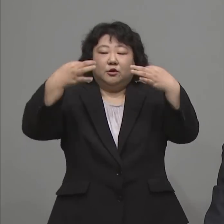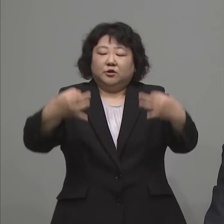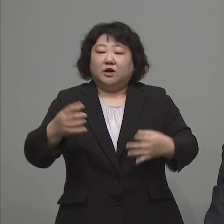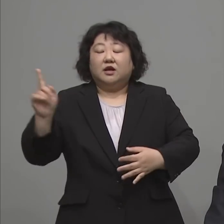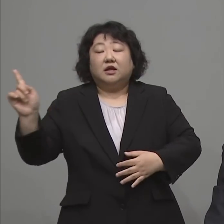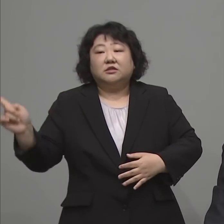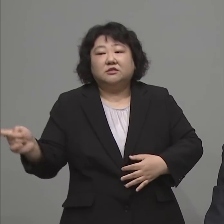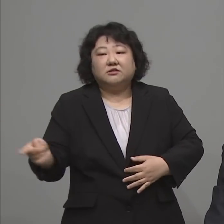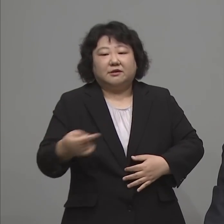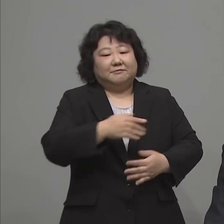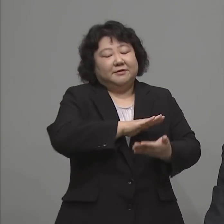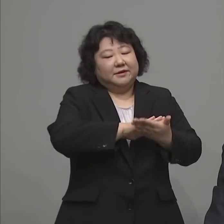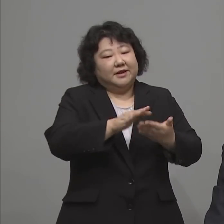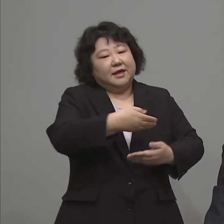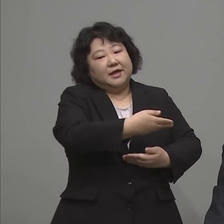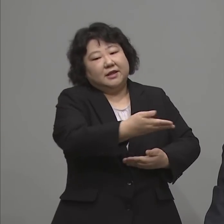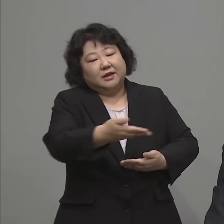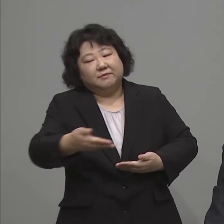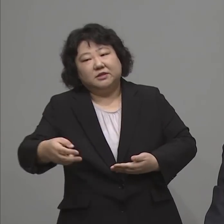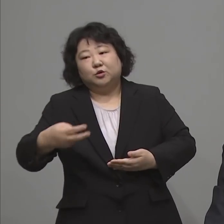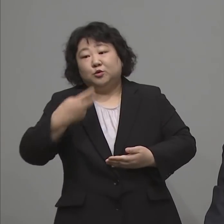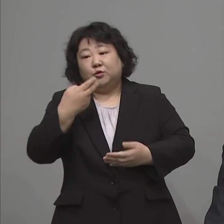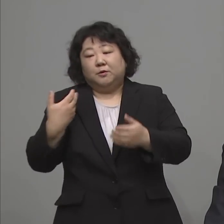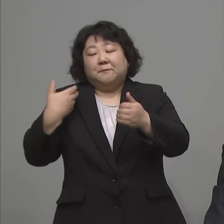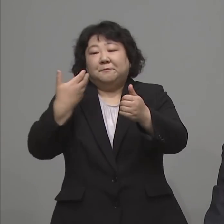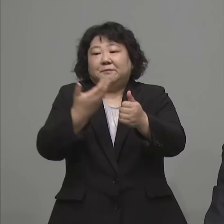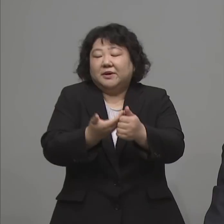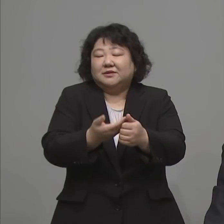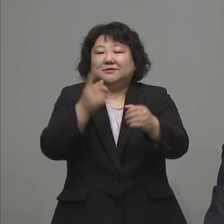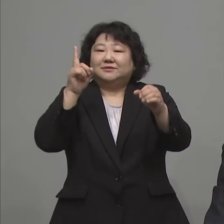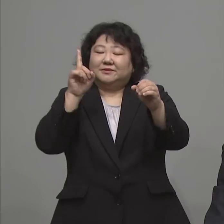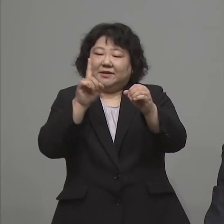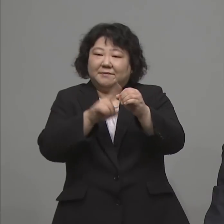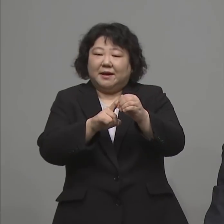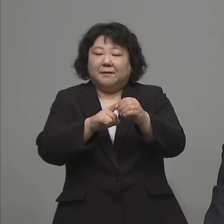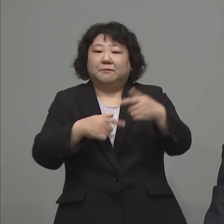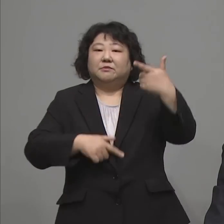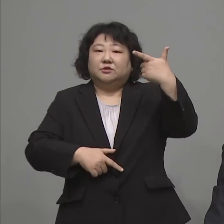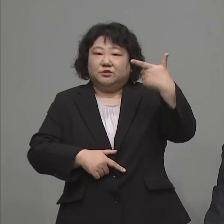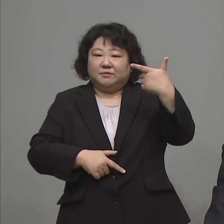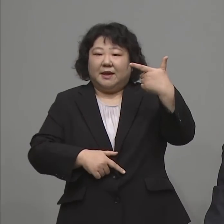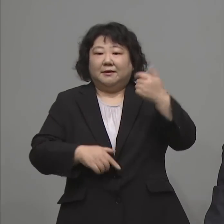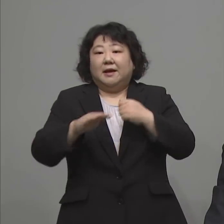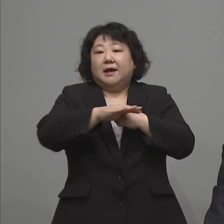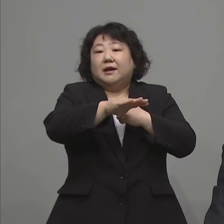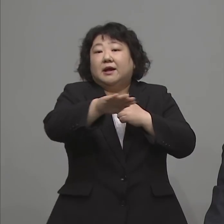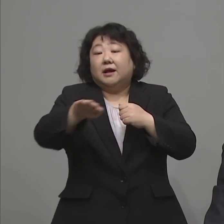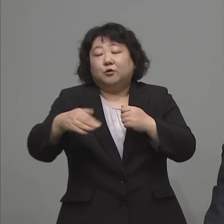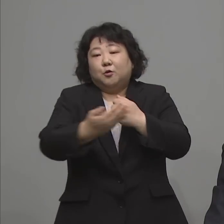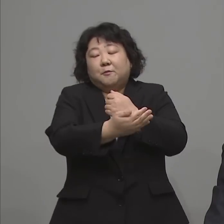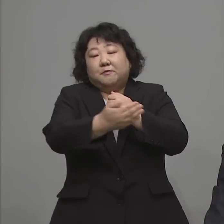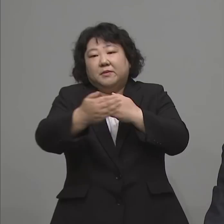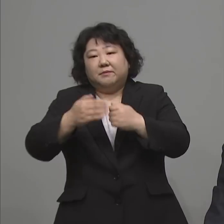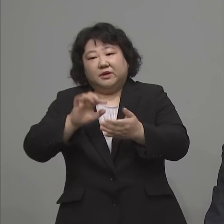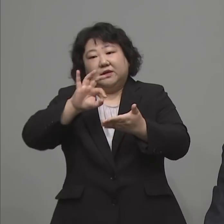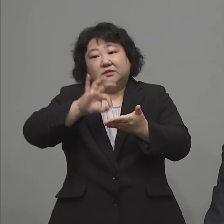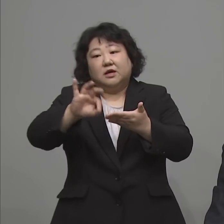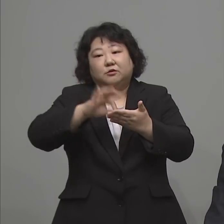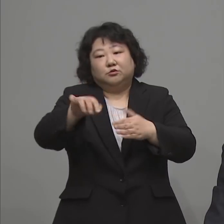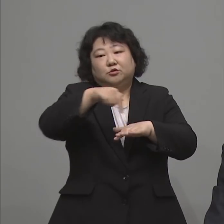清らかな水 空気を引き継ぐため 6つ目の柱 環境を守り活かす“とちぎ” として